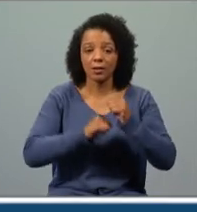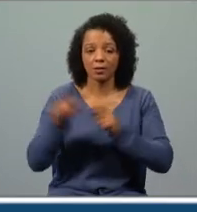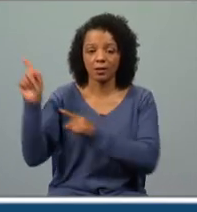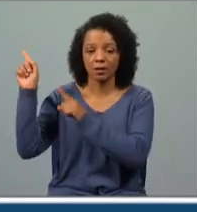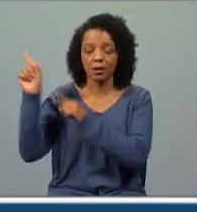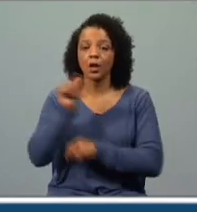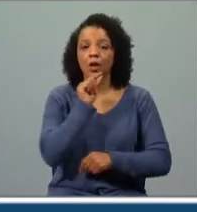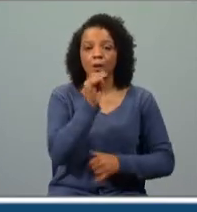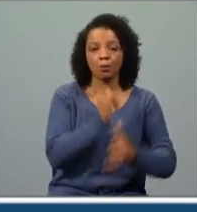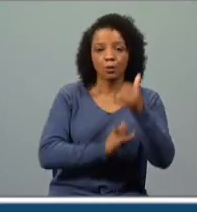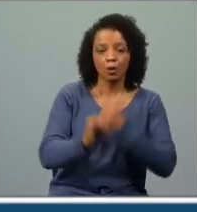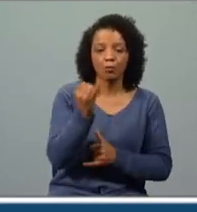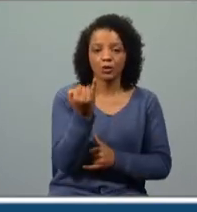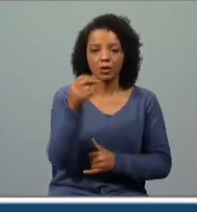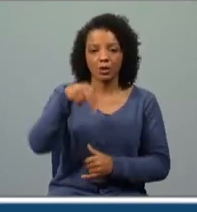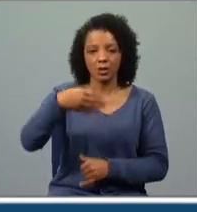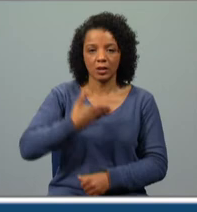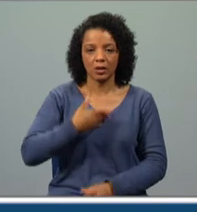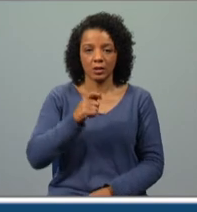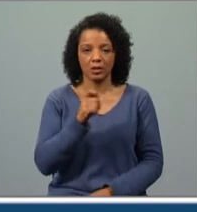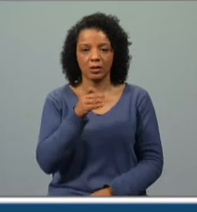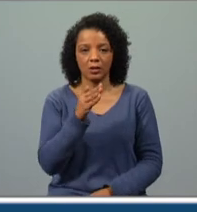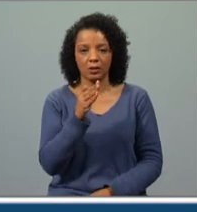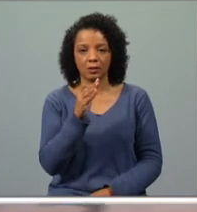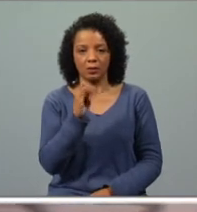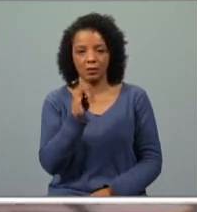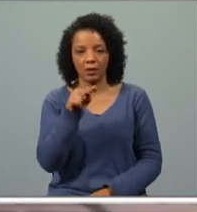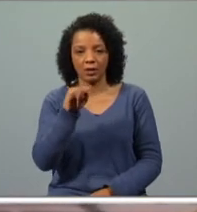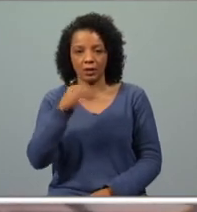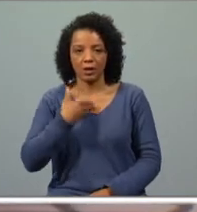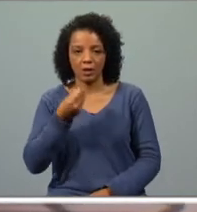pronomes indefinidos eles e já vamos ver daqui a pouco disse 不定代詞他們，我們一會兒見，他說